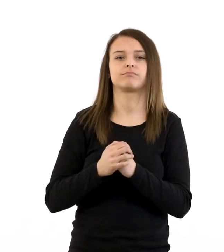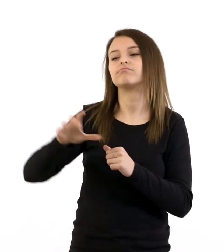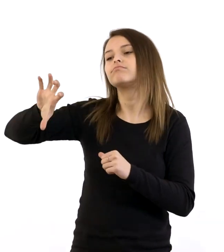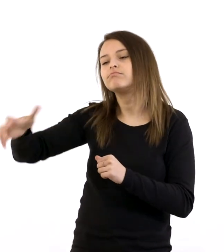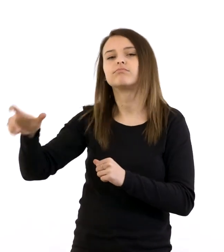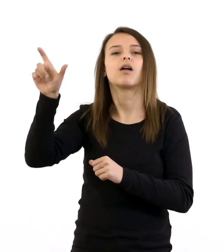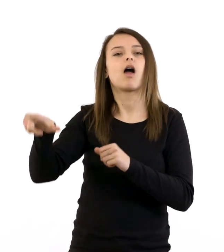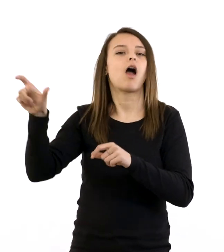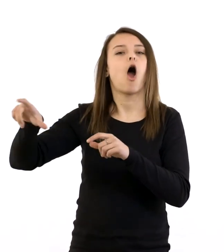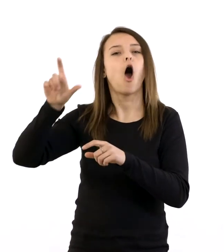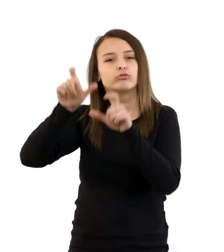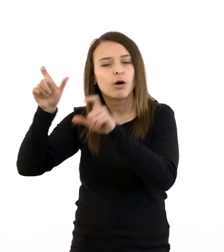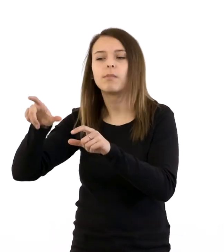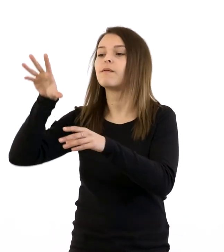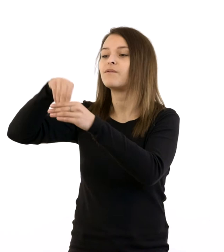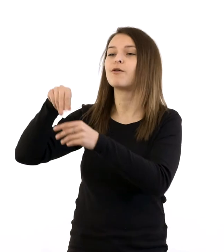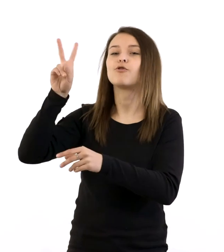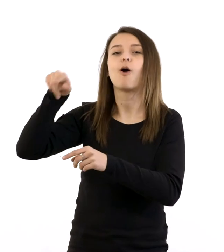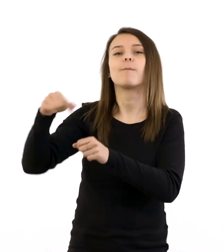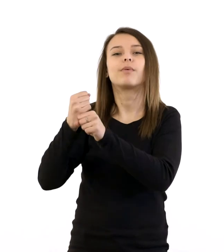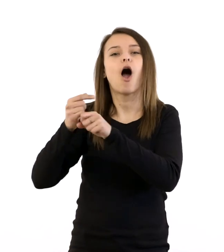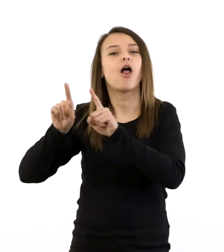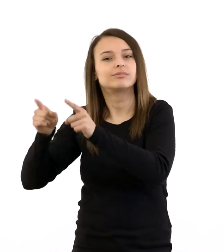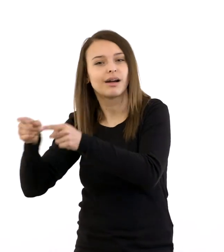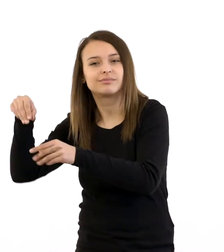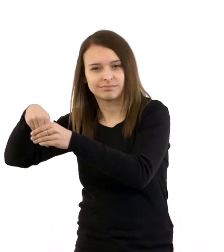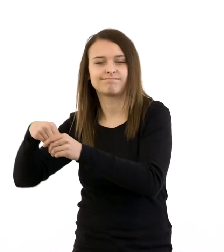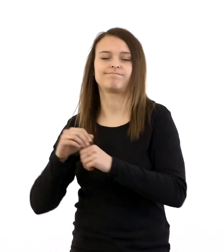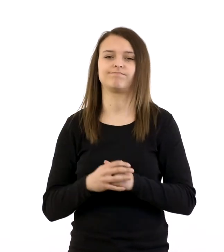zasoby osobowe – personel organizacji.